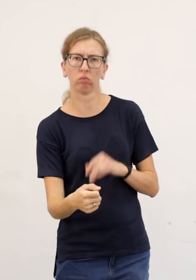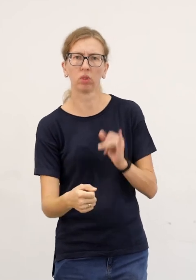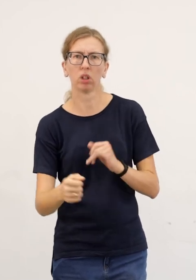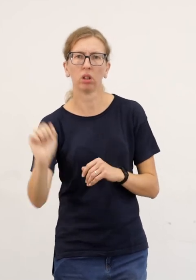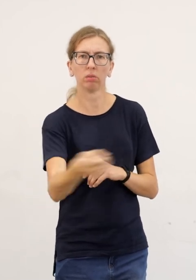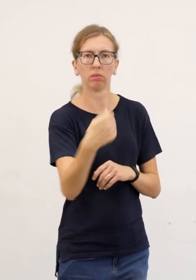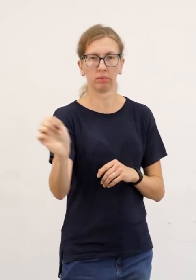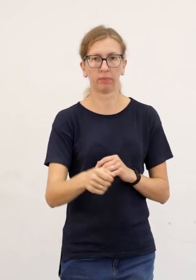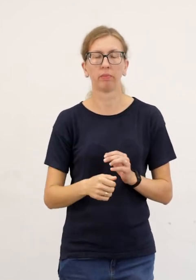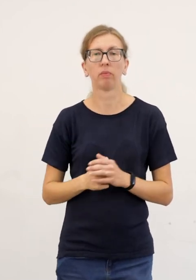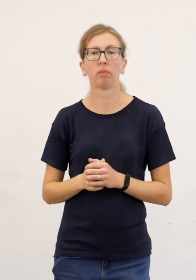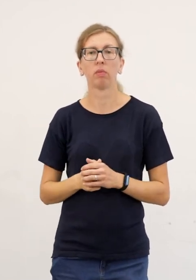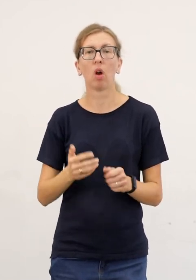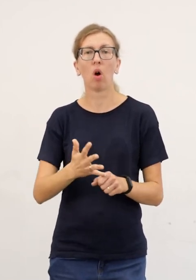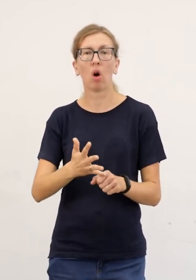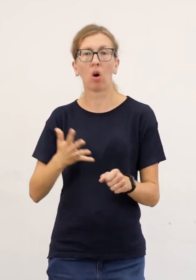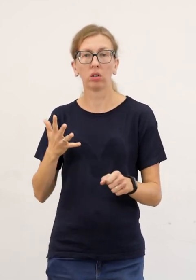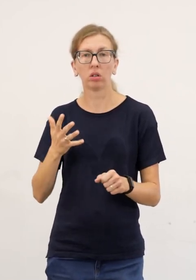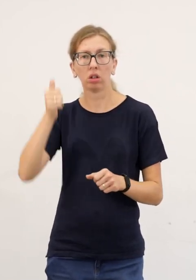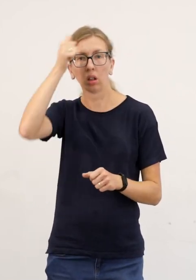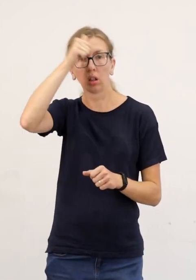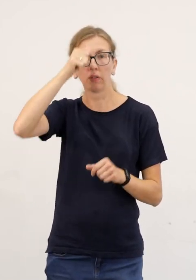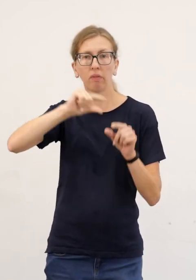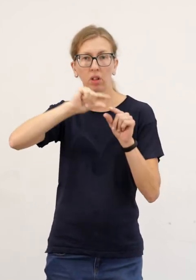i sprawne posługiwanie się bronią.